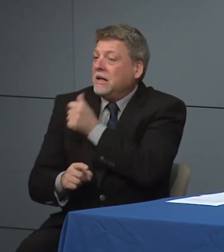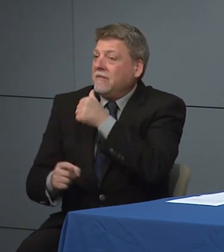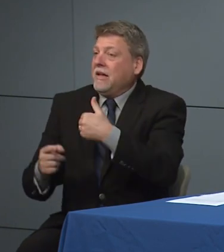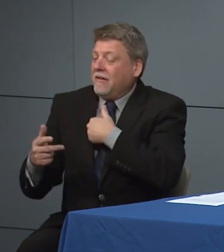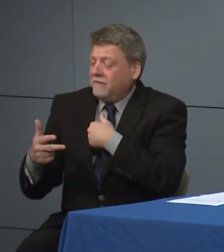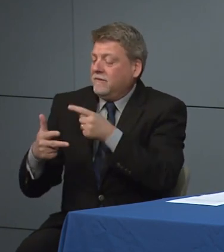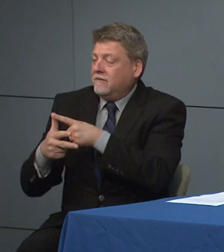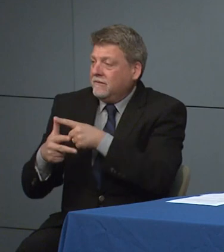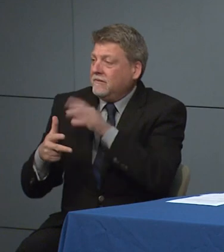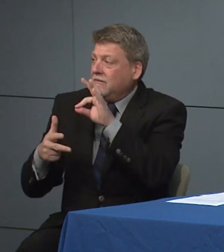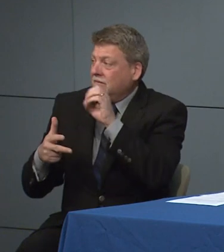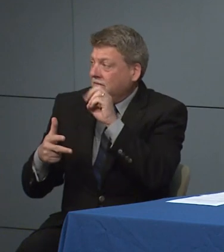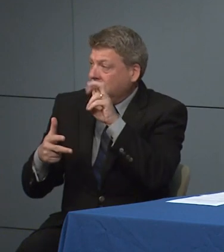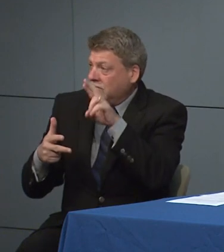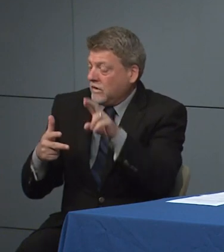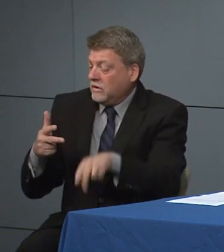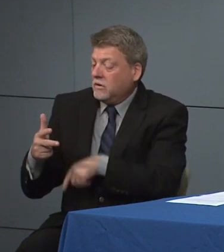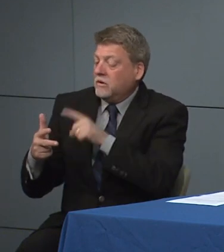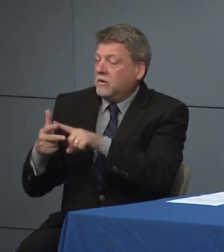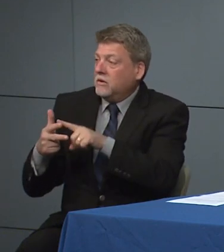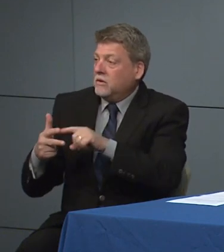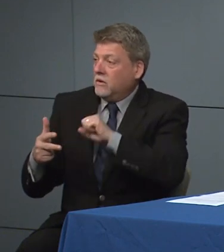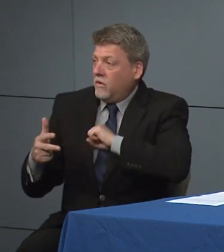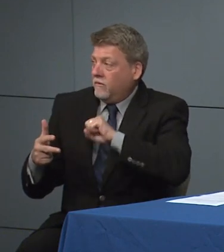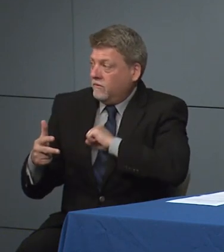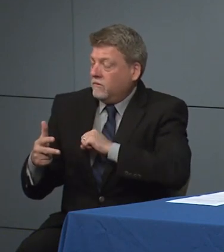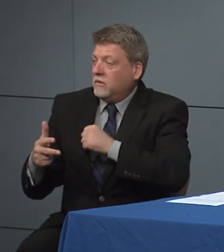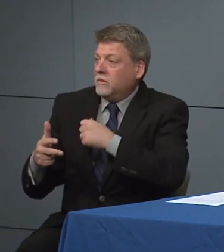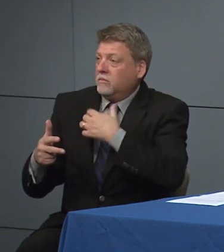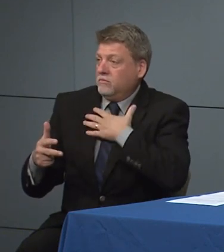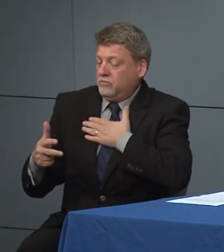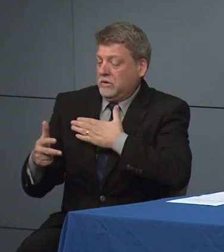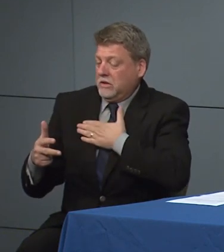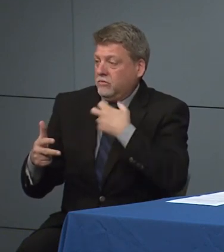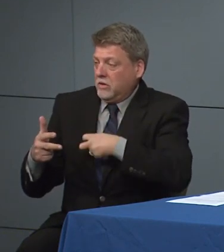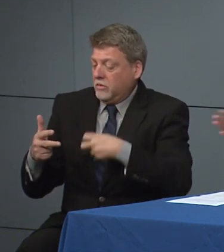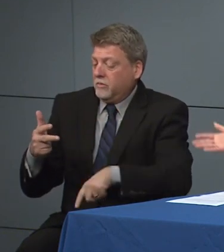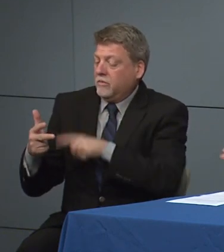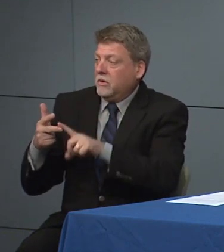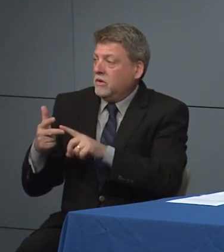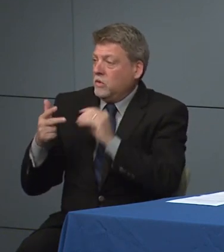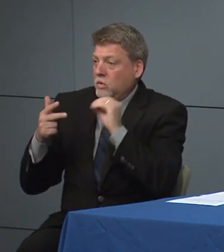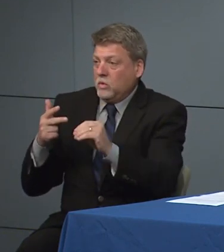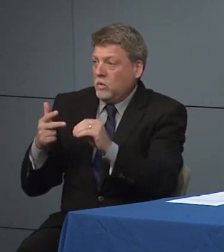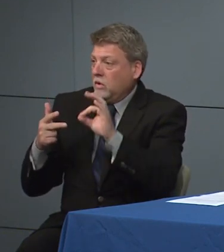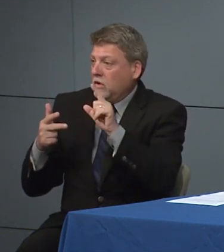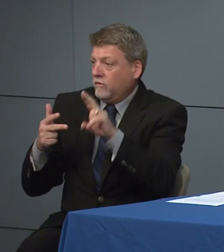criterios. Esta es fiebre y síntomas respiratorios y resultados